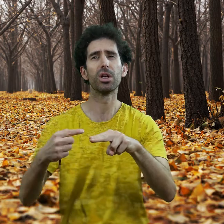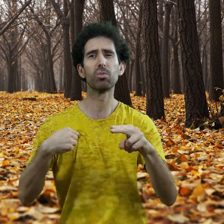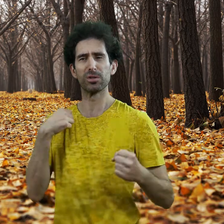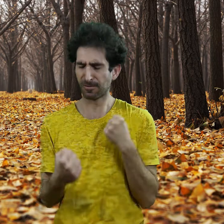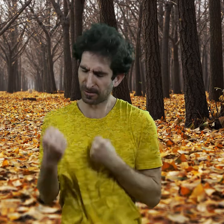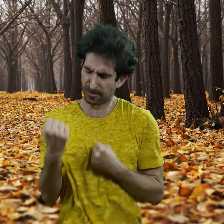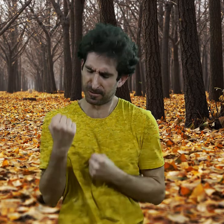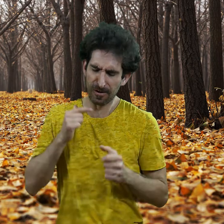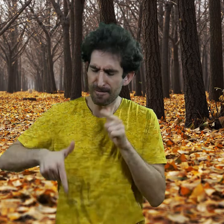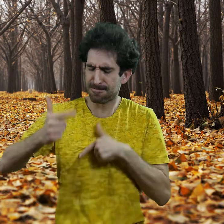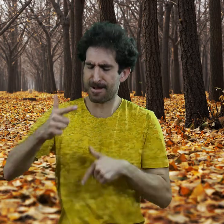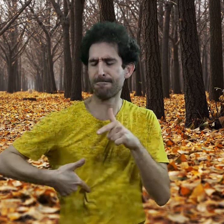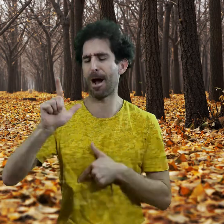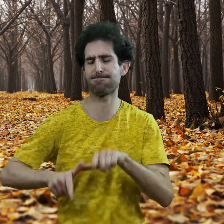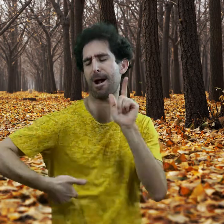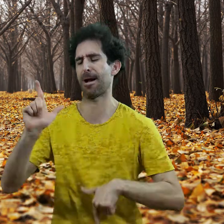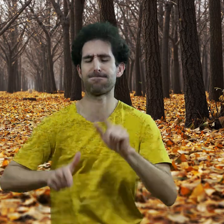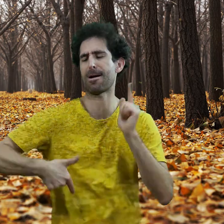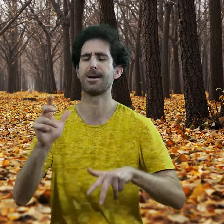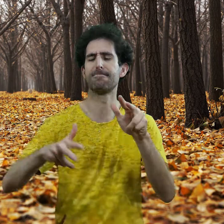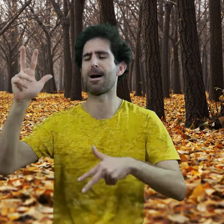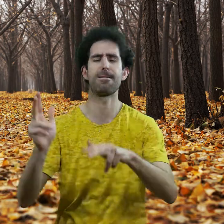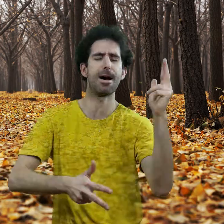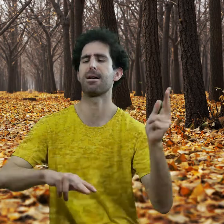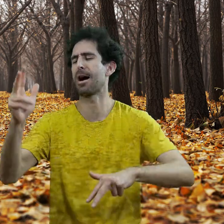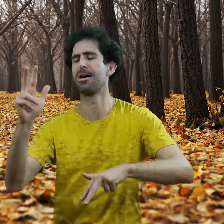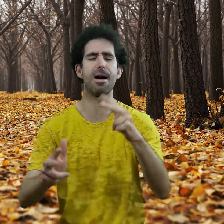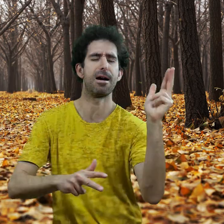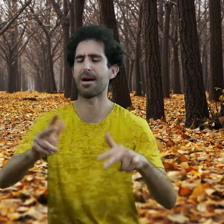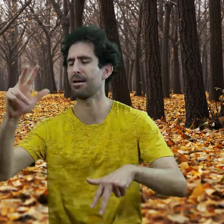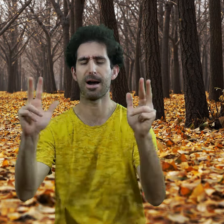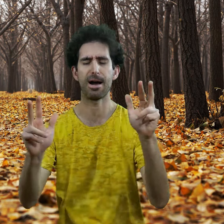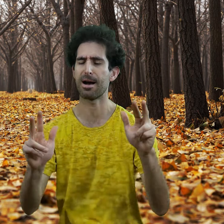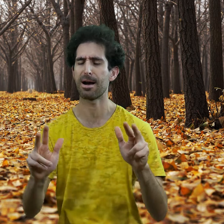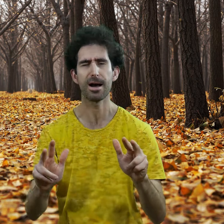Et moi, je cours dedans pour éparpiller les feuilles.